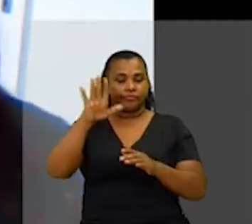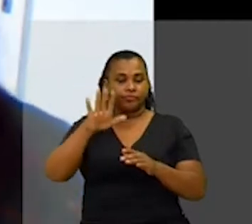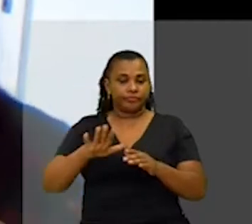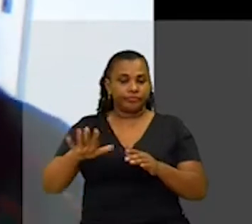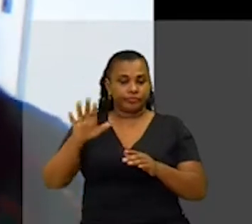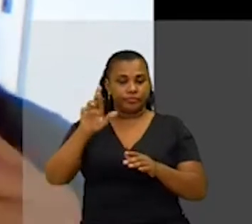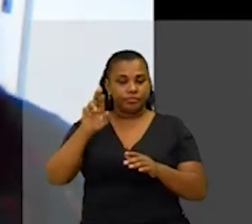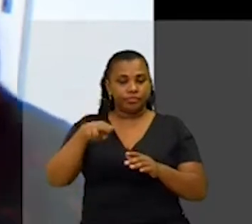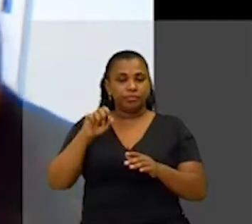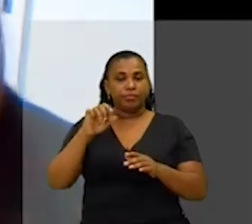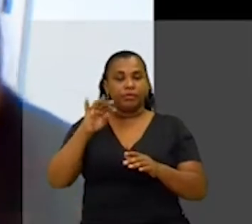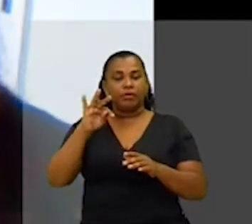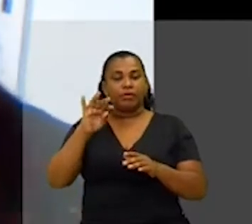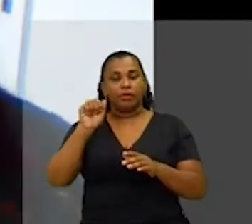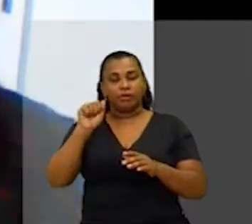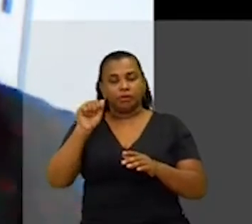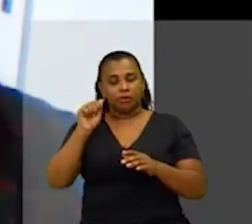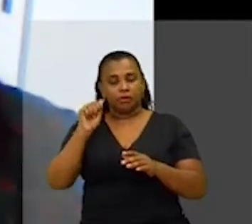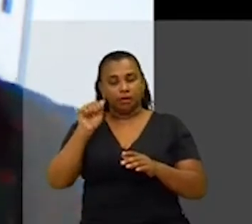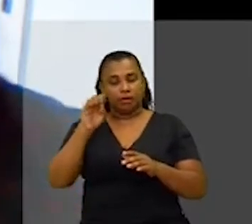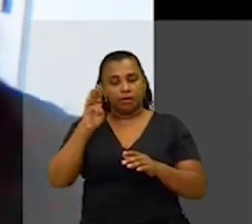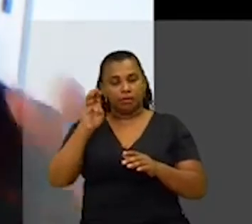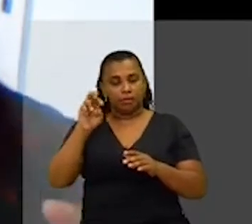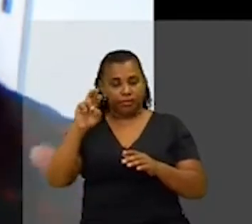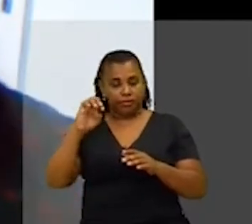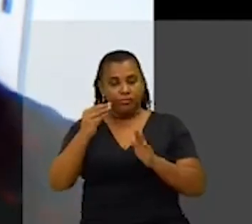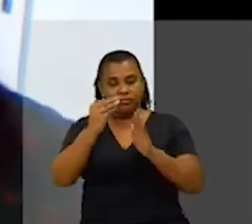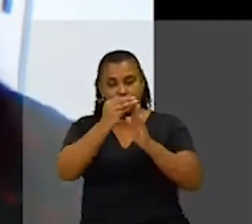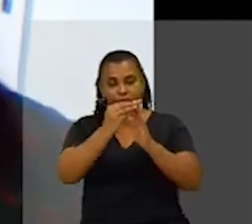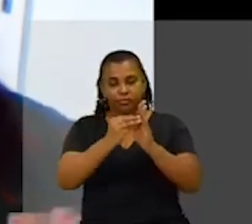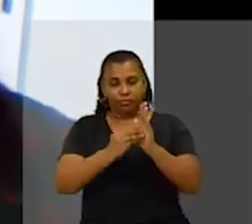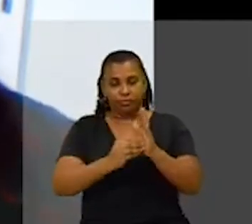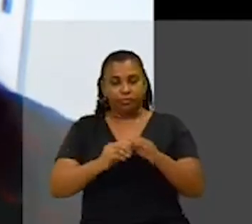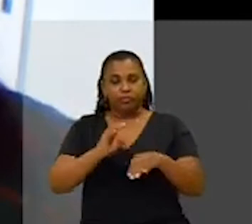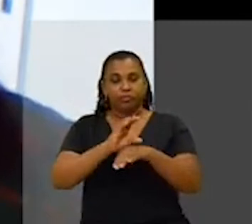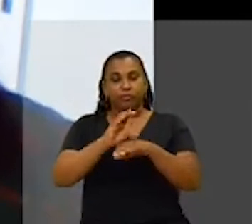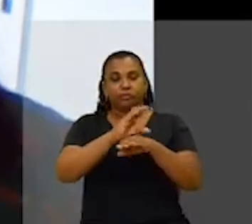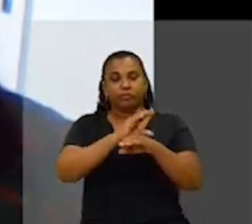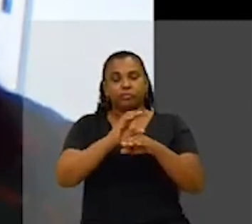parágrafo no Artigo 14 da constituição para possibilitar mandato coletivo e do Poder